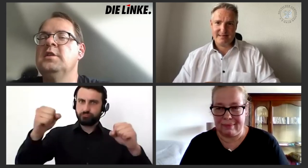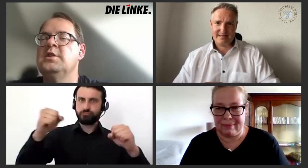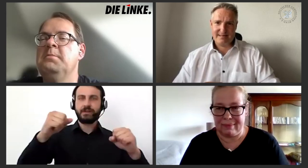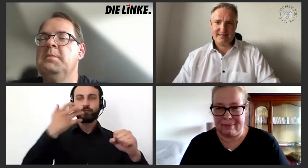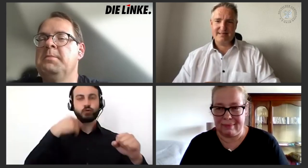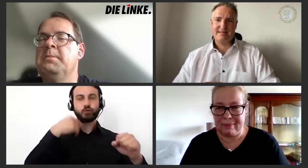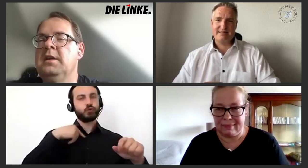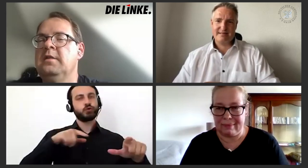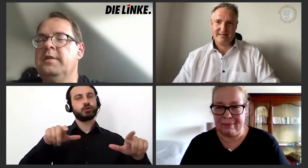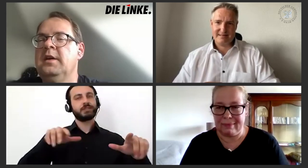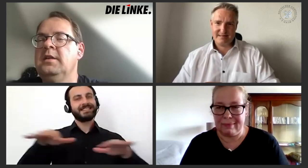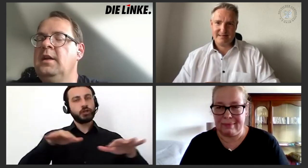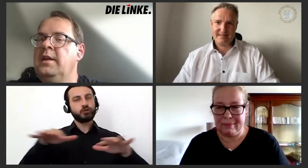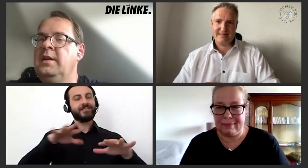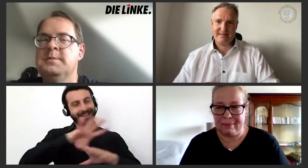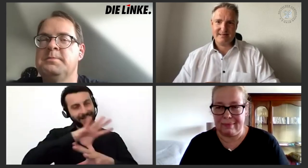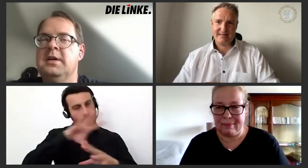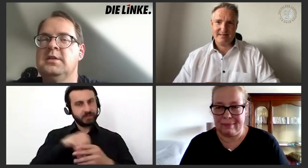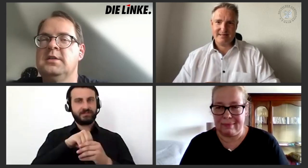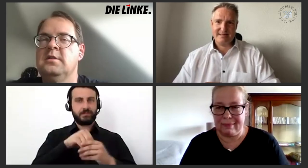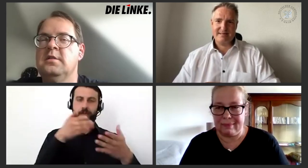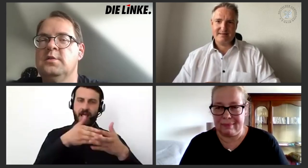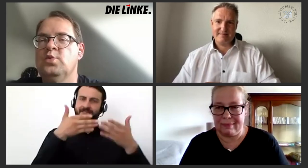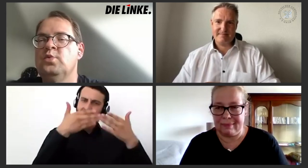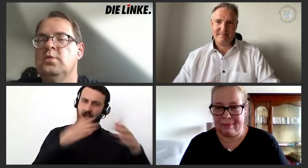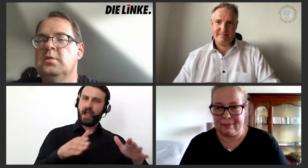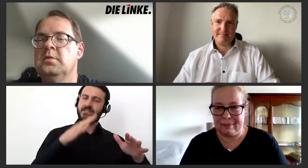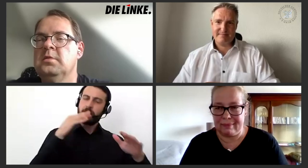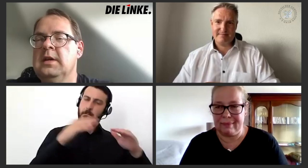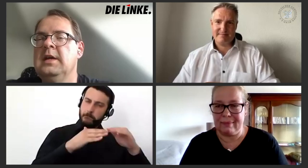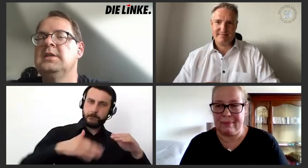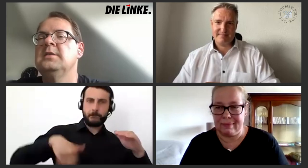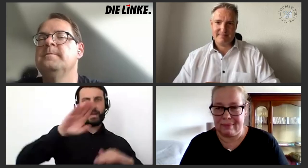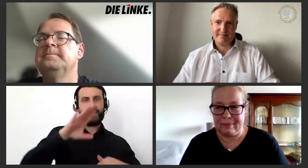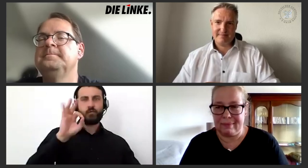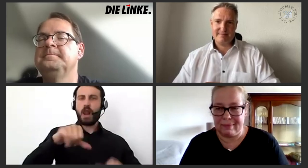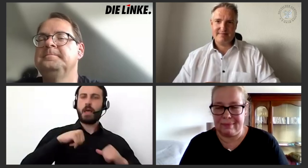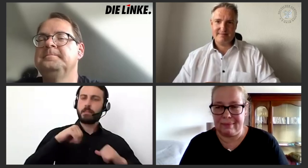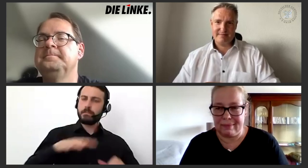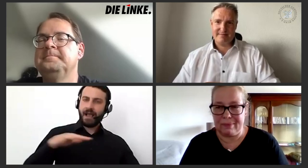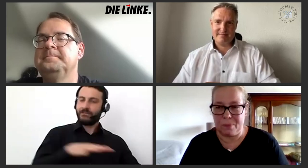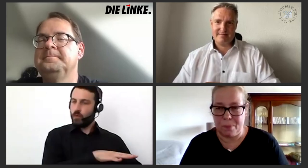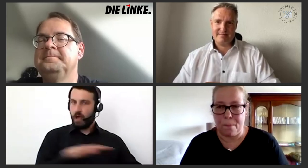Gesellschaft, deutlich mehr Barrierefreiheit in allen Lebensbereichen zu erreichen.